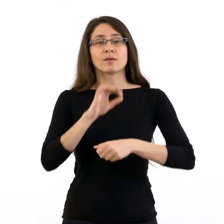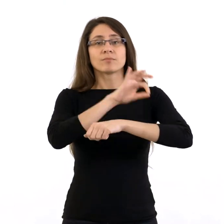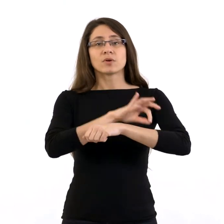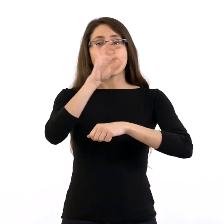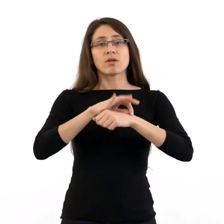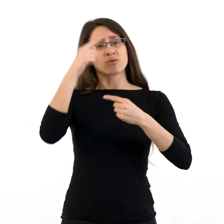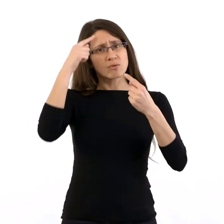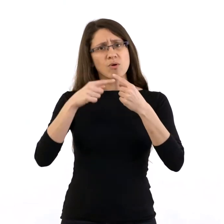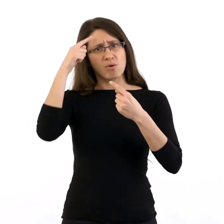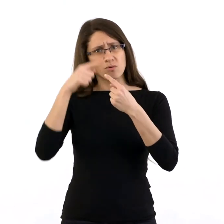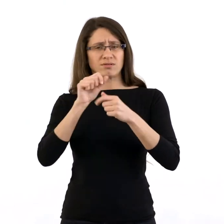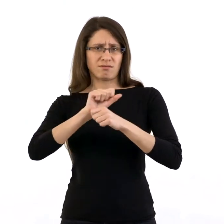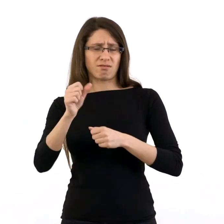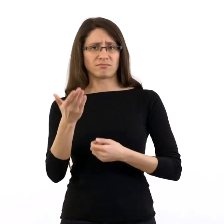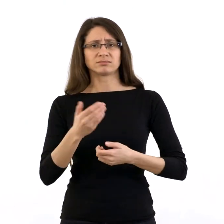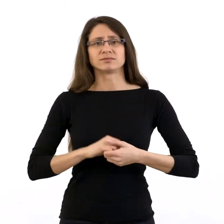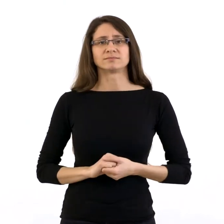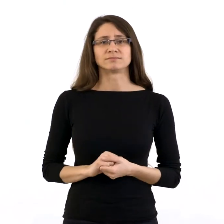logika projektu,